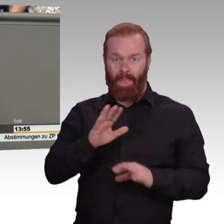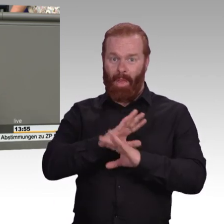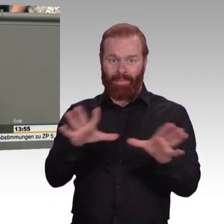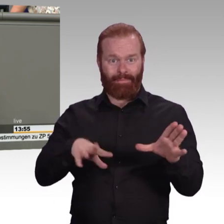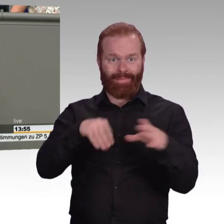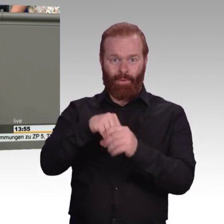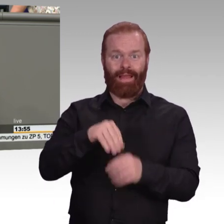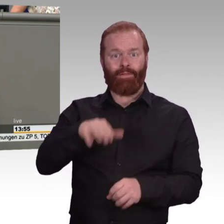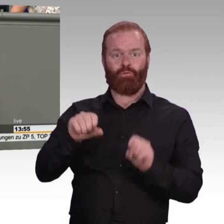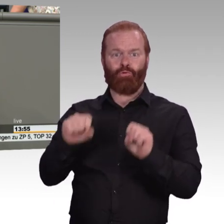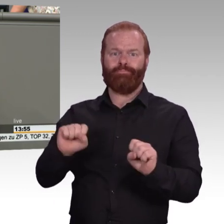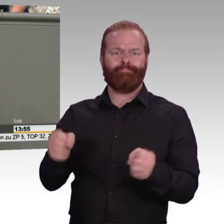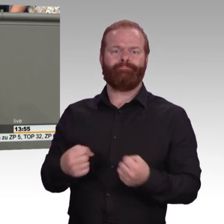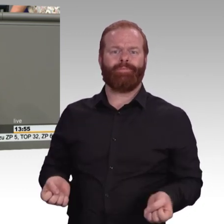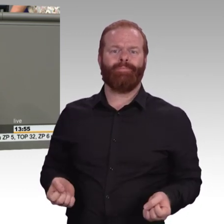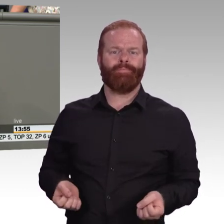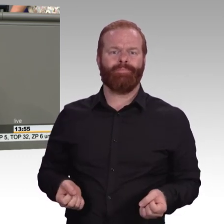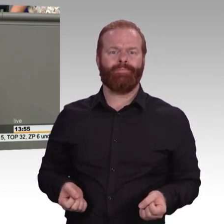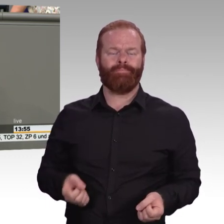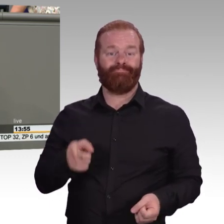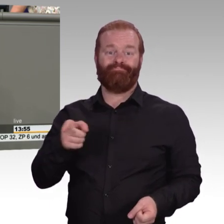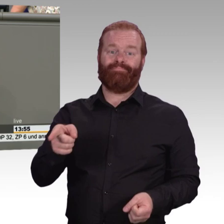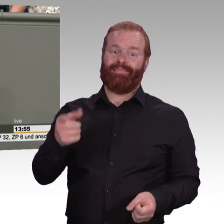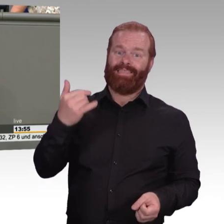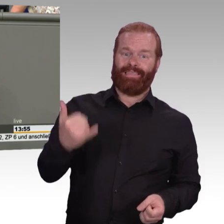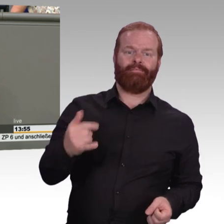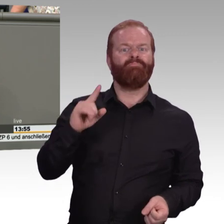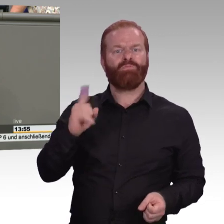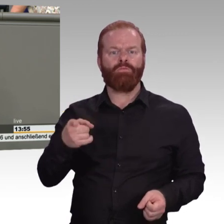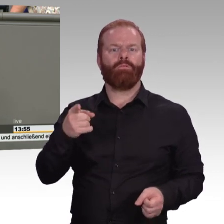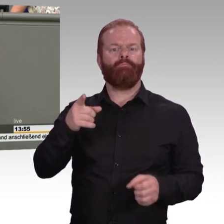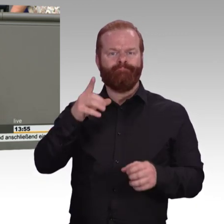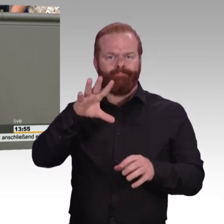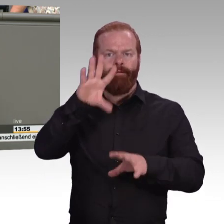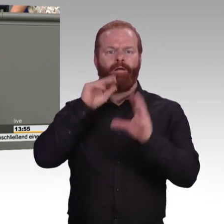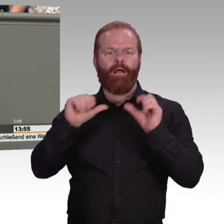um irgendeinen Schutz, sondern um den bestmöglichen und das ist der Geist, den die Kinderrechtskonvention atmet.